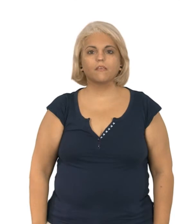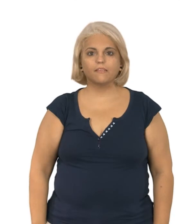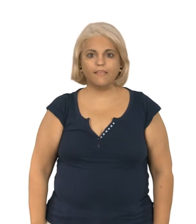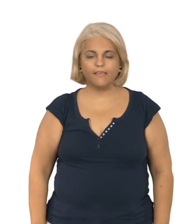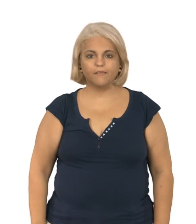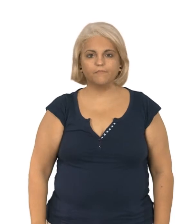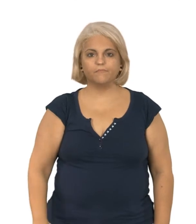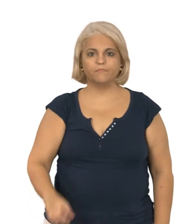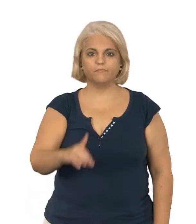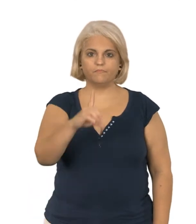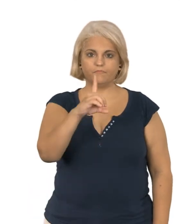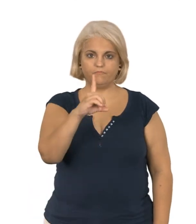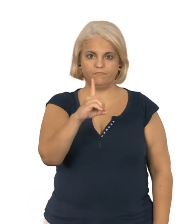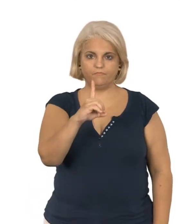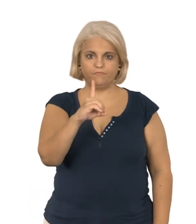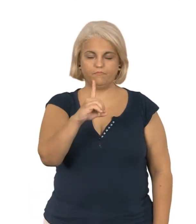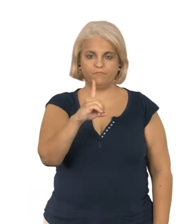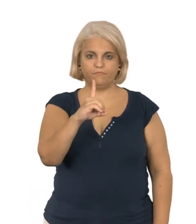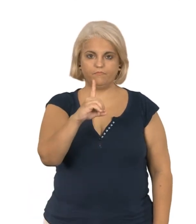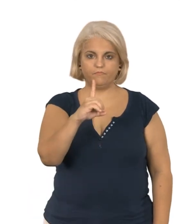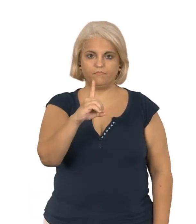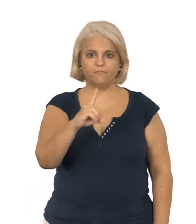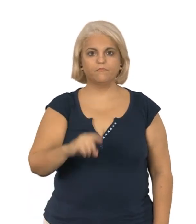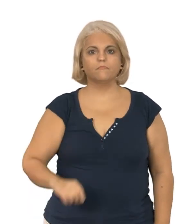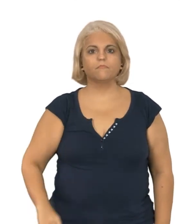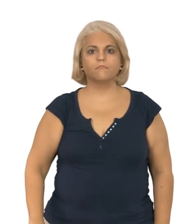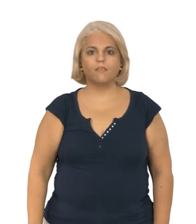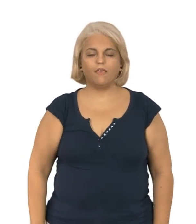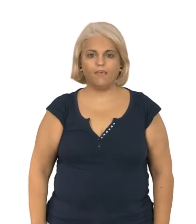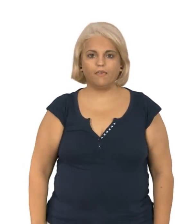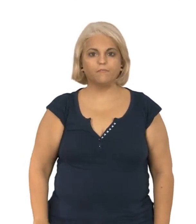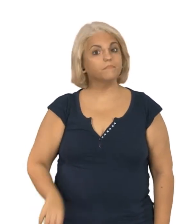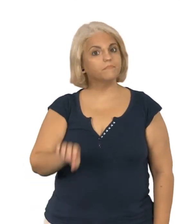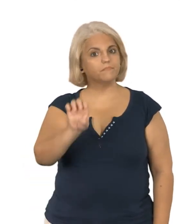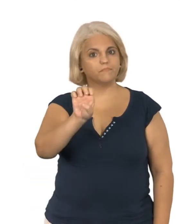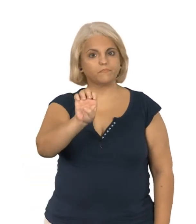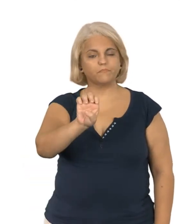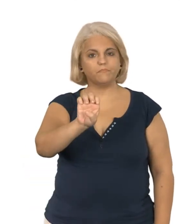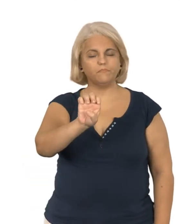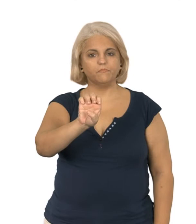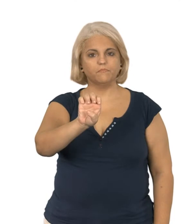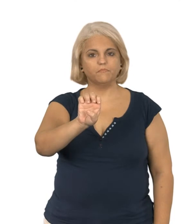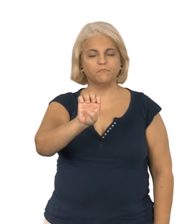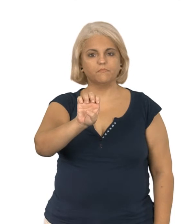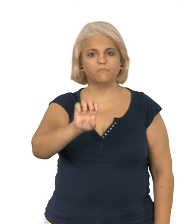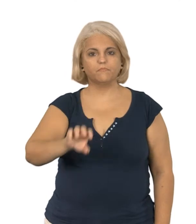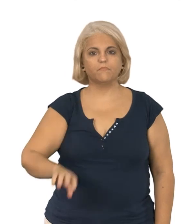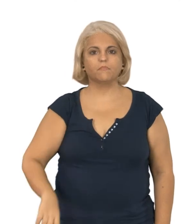D E